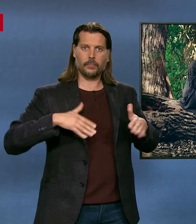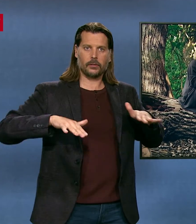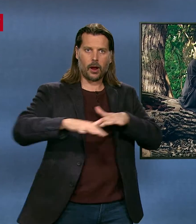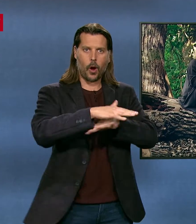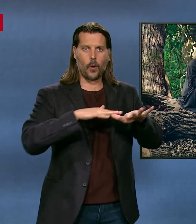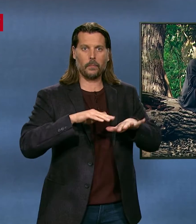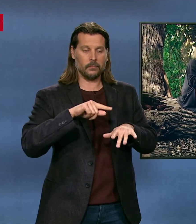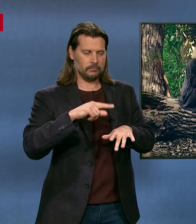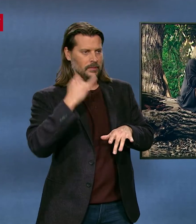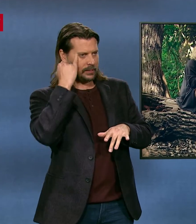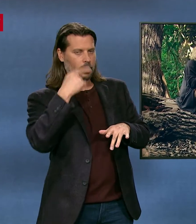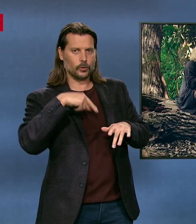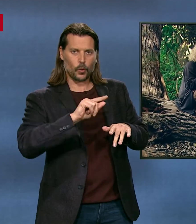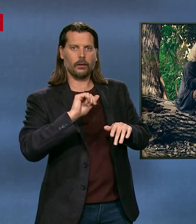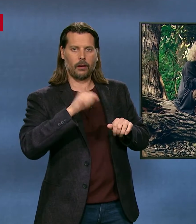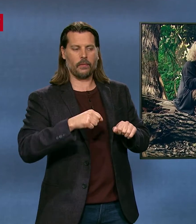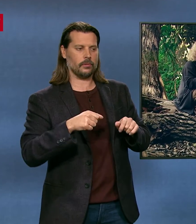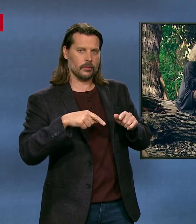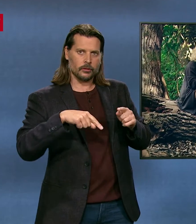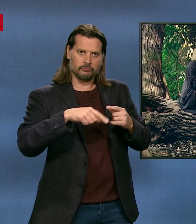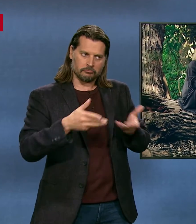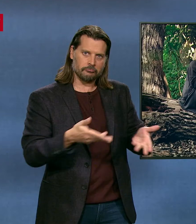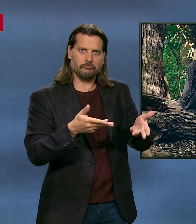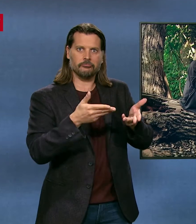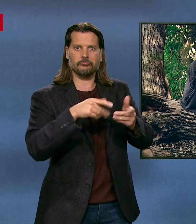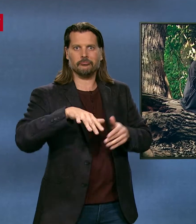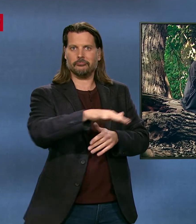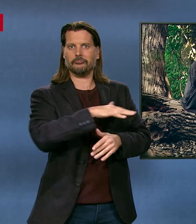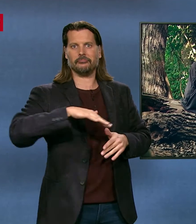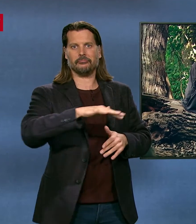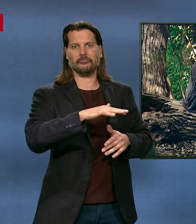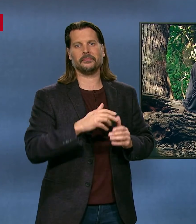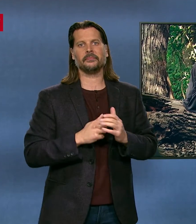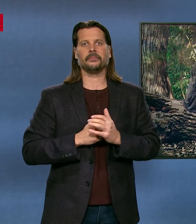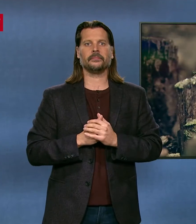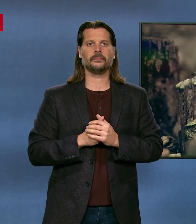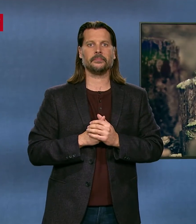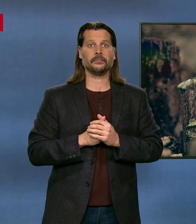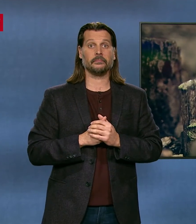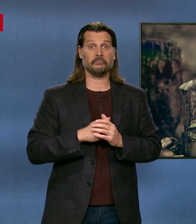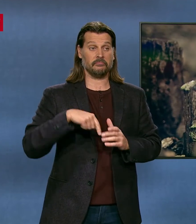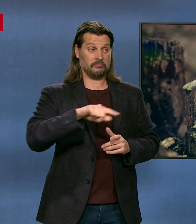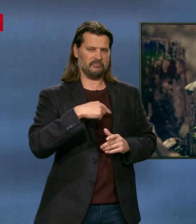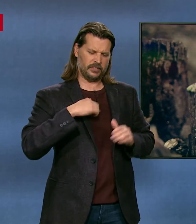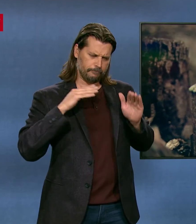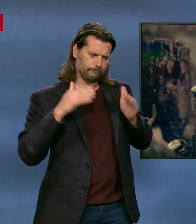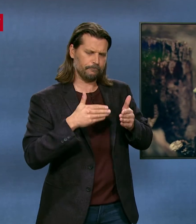Diesen haben die Käfer, die wir wollen, die holzfressenden Käfer, nicht so. Was wir hier tun, ist nichts anderes,